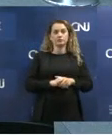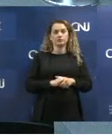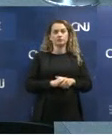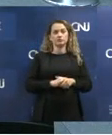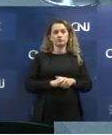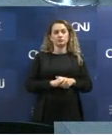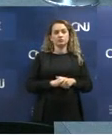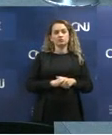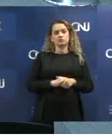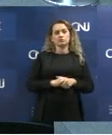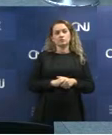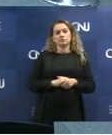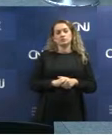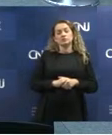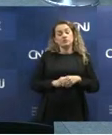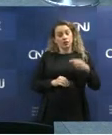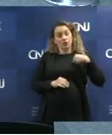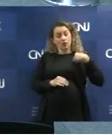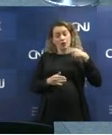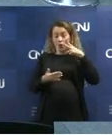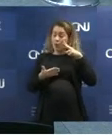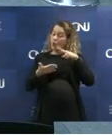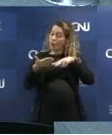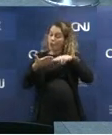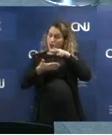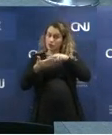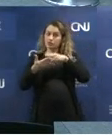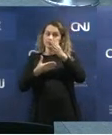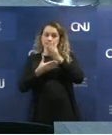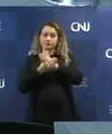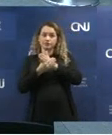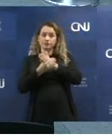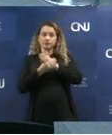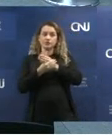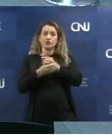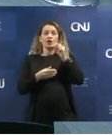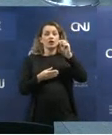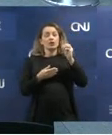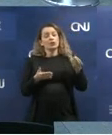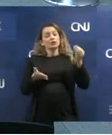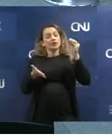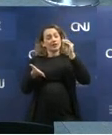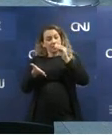examina a questão e o relatório da inspeção é de 2017.